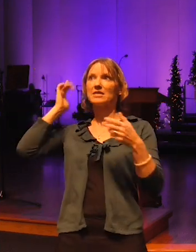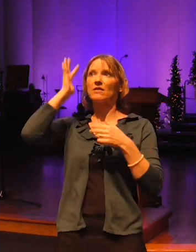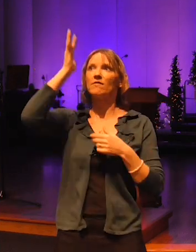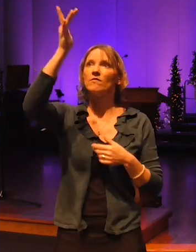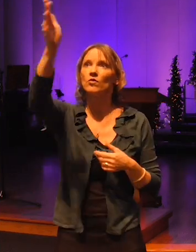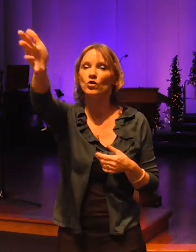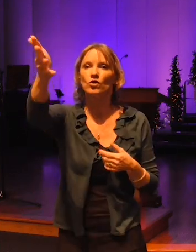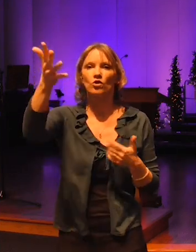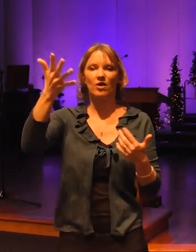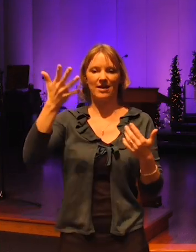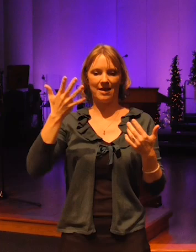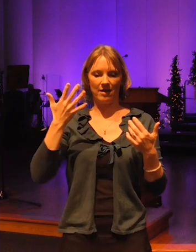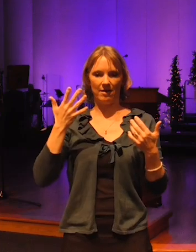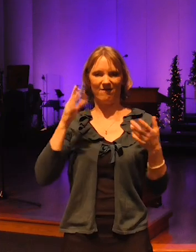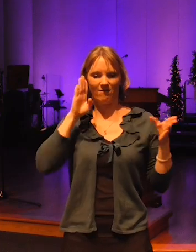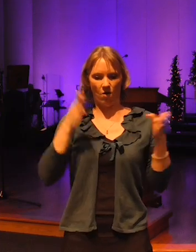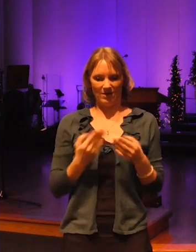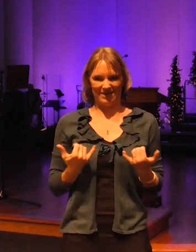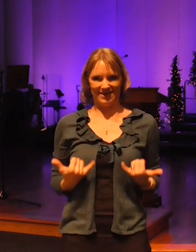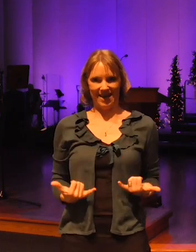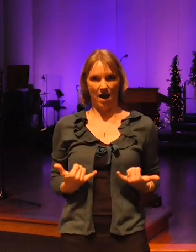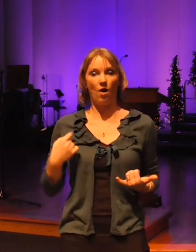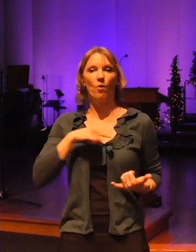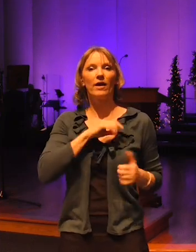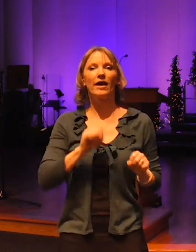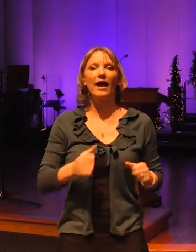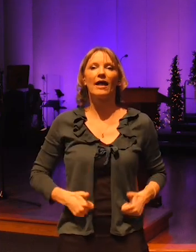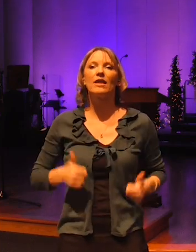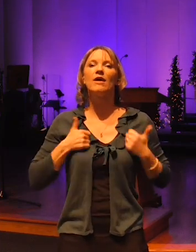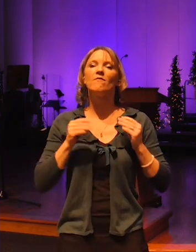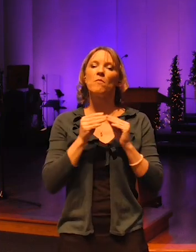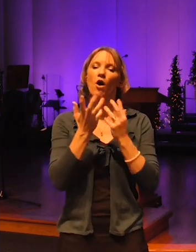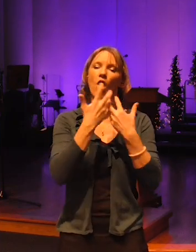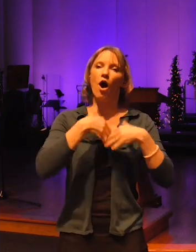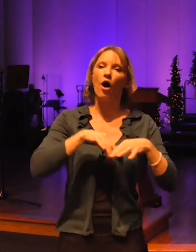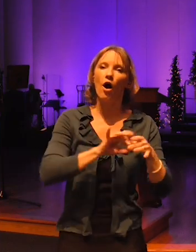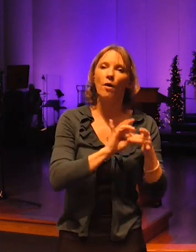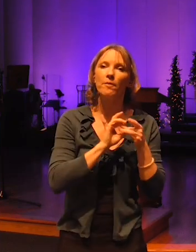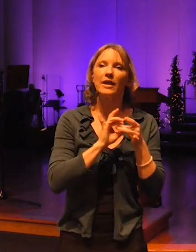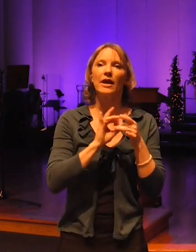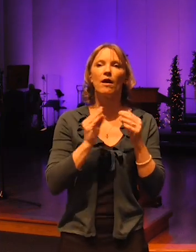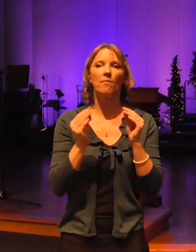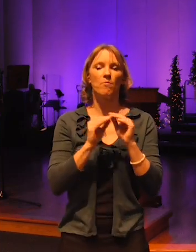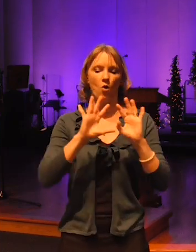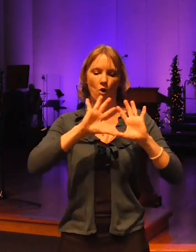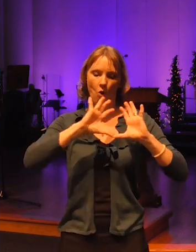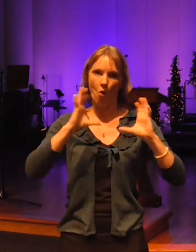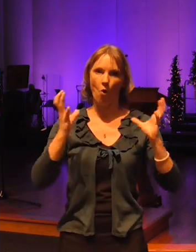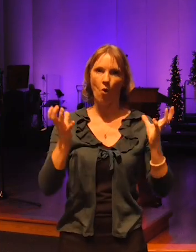vivir en Mayor Armonía y en plenitud. Esta es la esencia de lo que